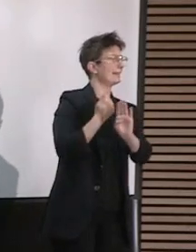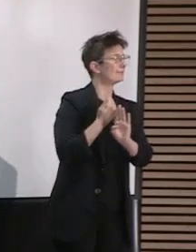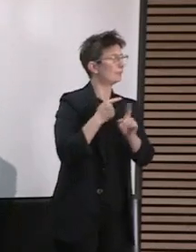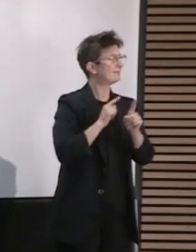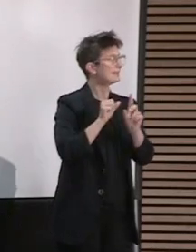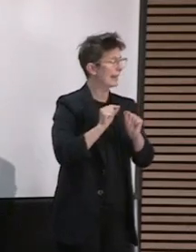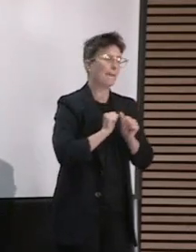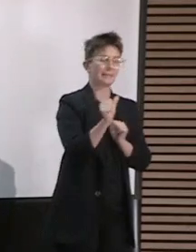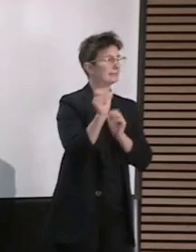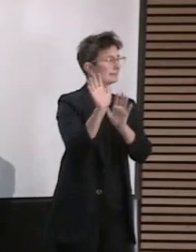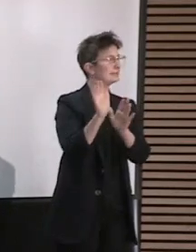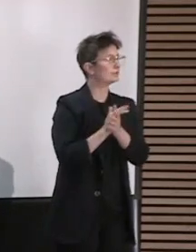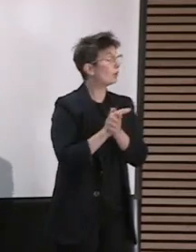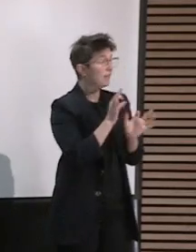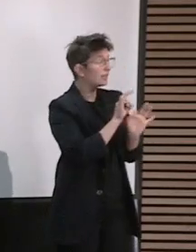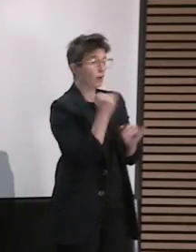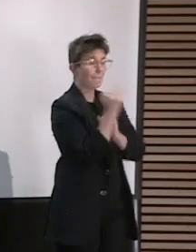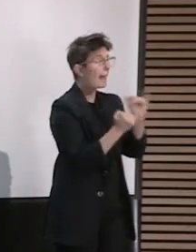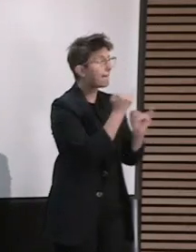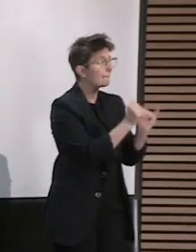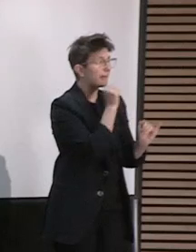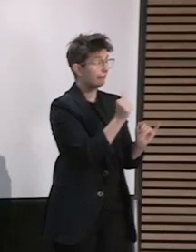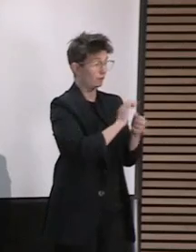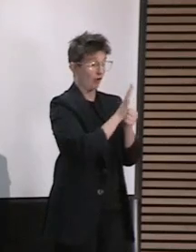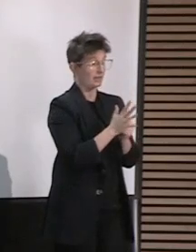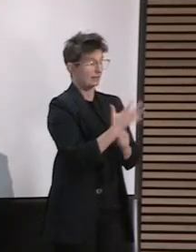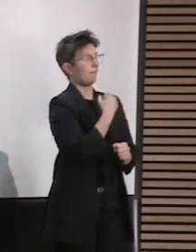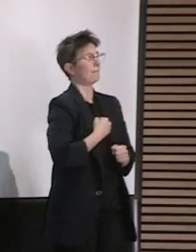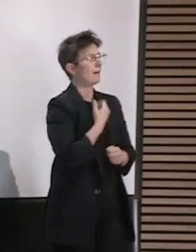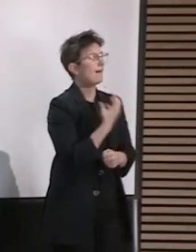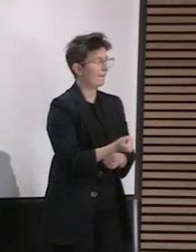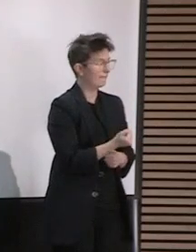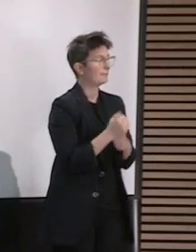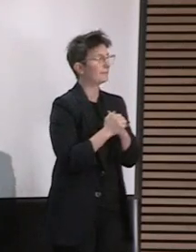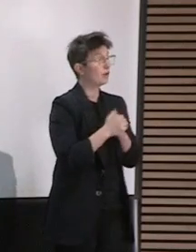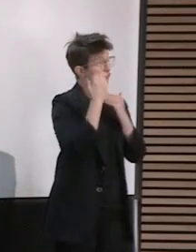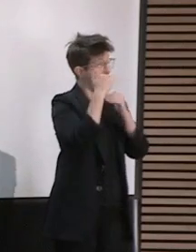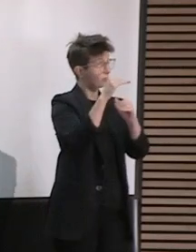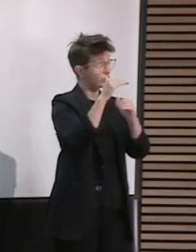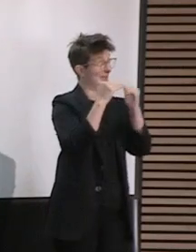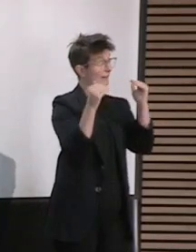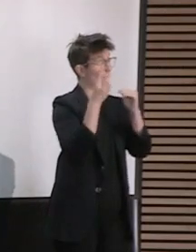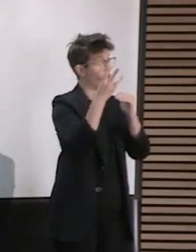mohiotia ana- kaore he mea i tono i tetahi COVID engari he nui te rahi kua mahia ki te pupuri i waho. Kaore he kohukohu ki te tiki COVID